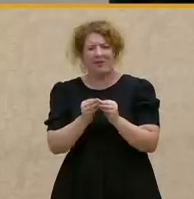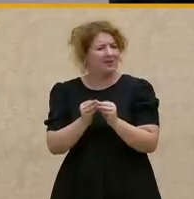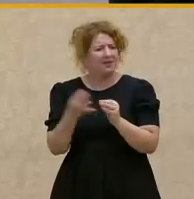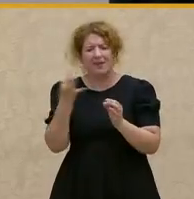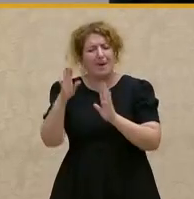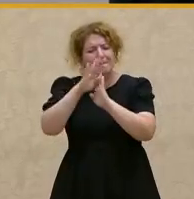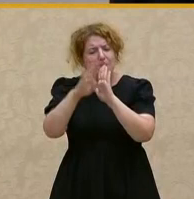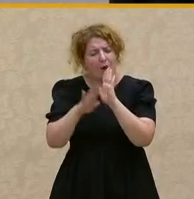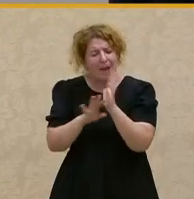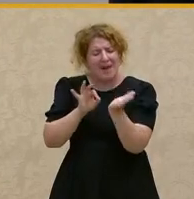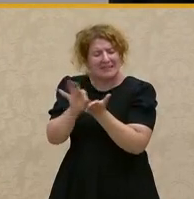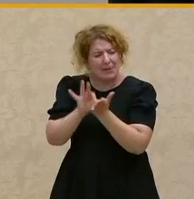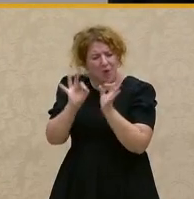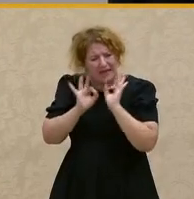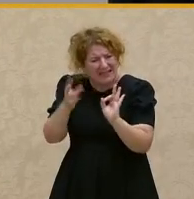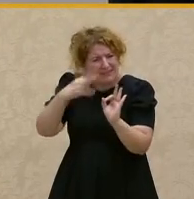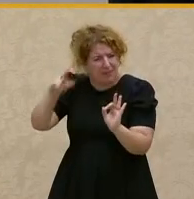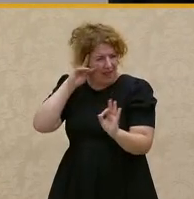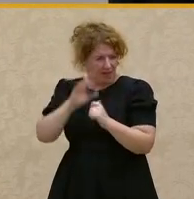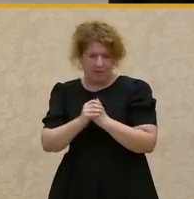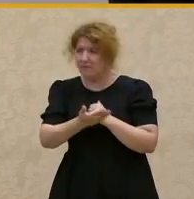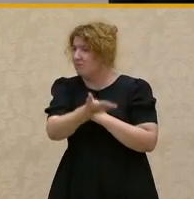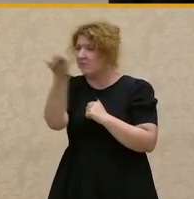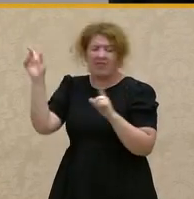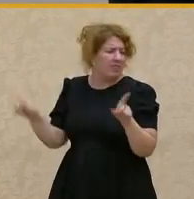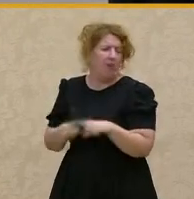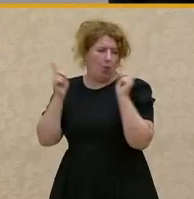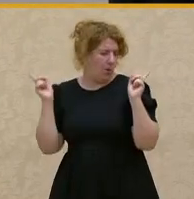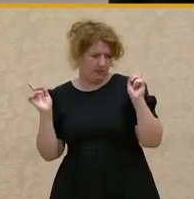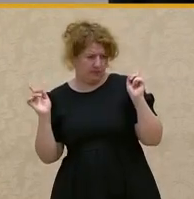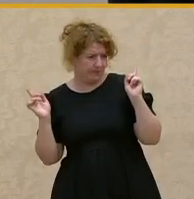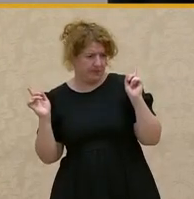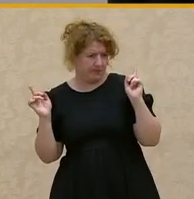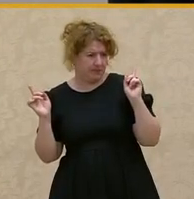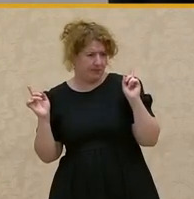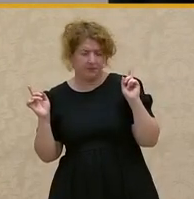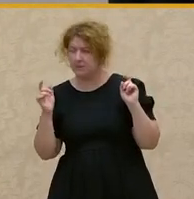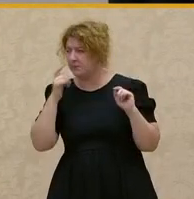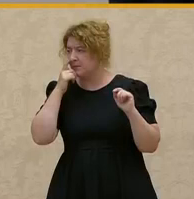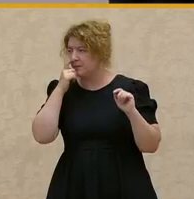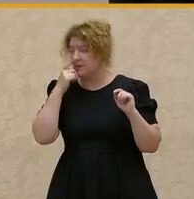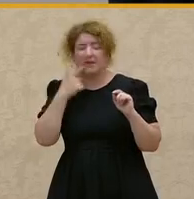y servicios especializados allá donde estén. No es posible decir hay una plaza concertada